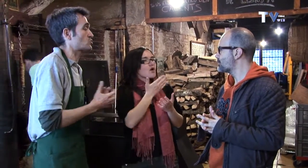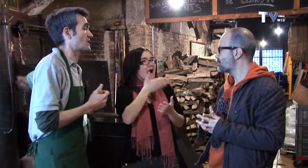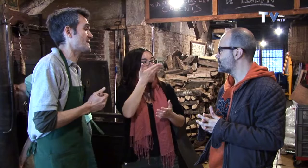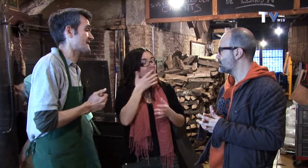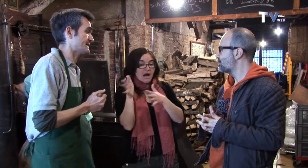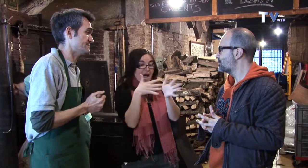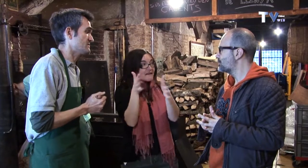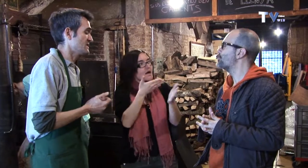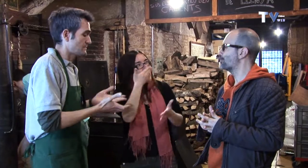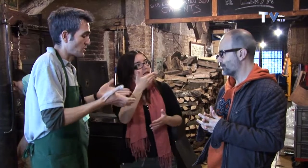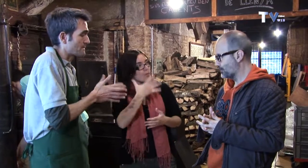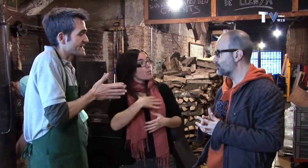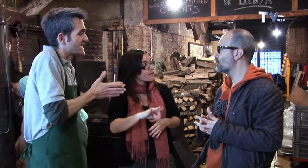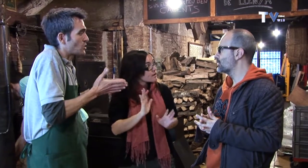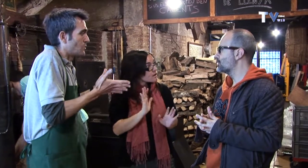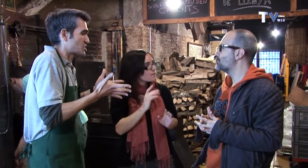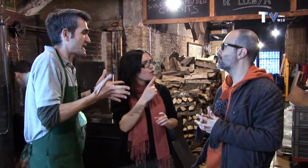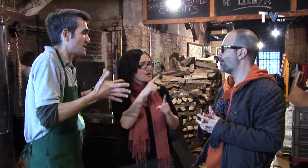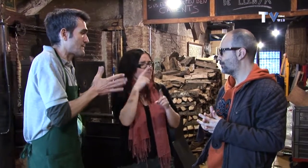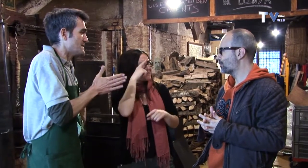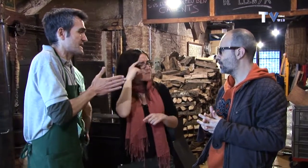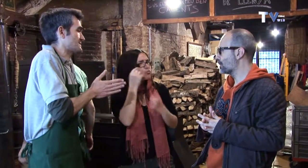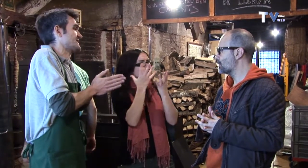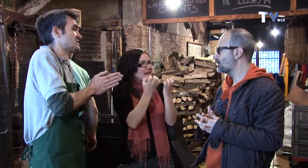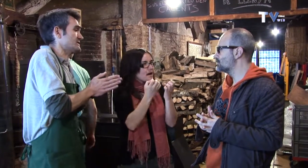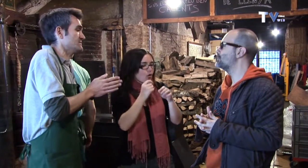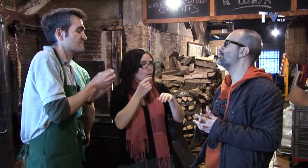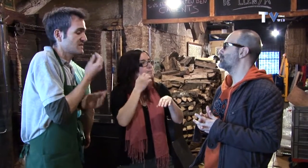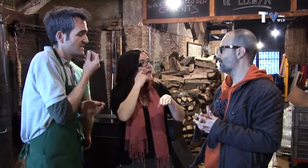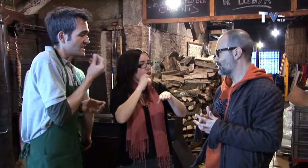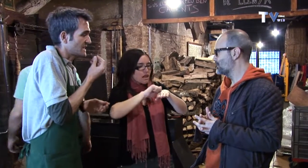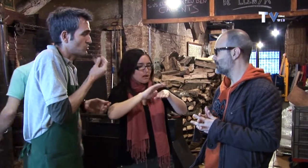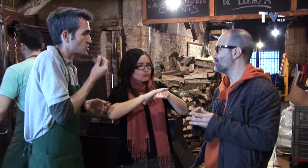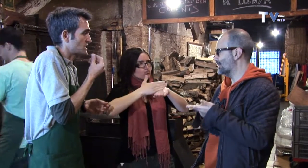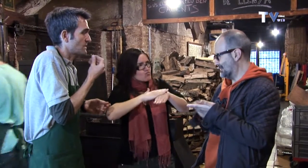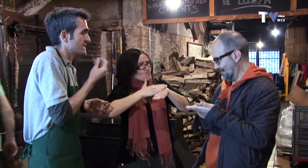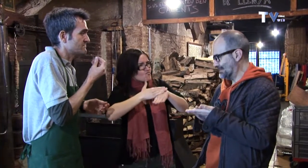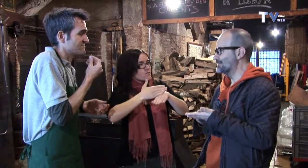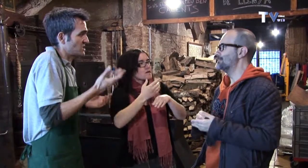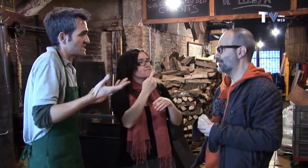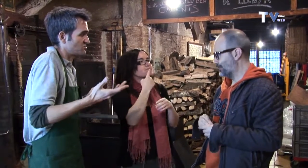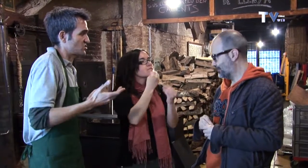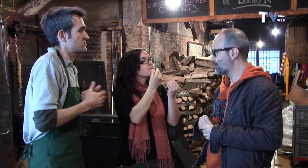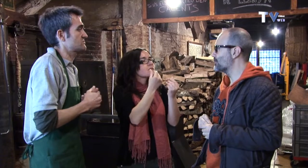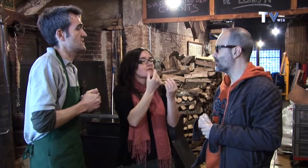Hay tostadores que funcionan por aire caliente pero las almendras quedan secas y con la piel muy pegada.